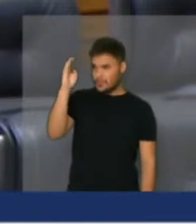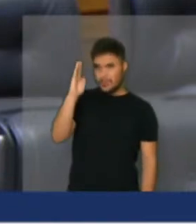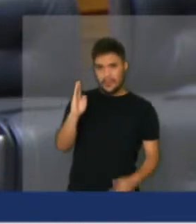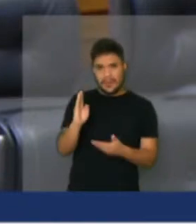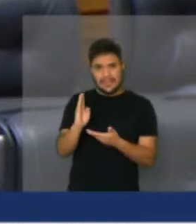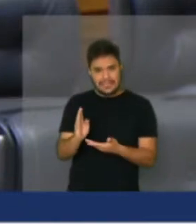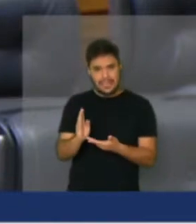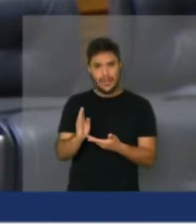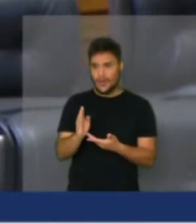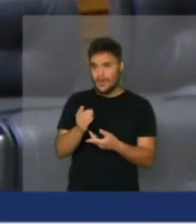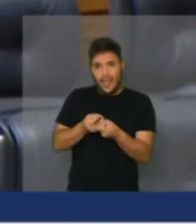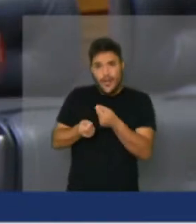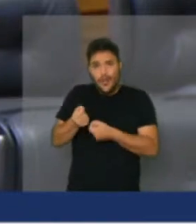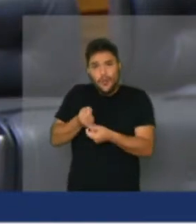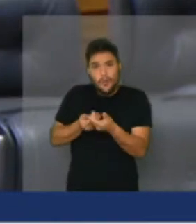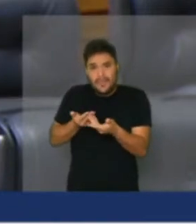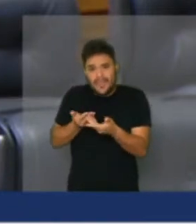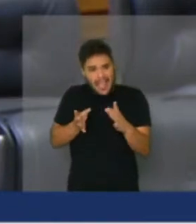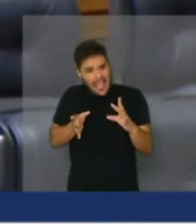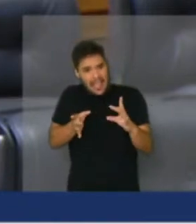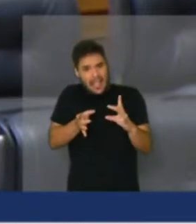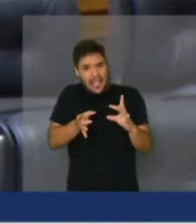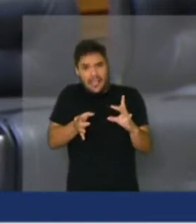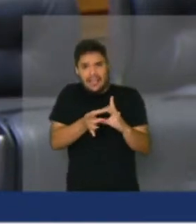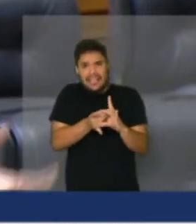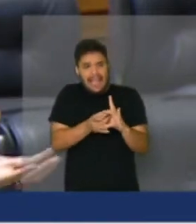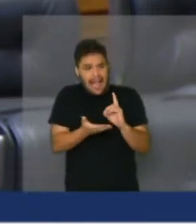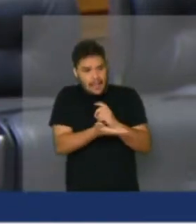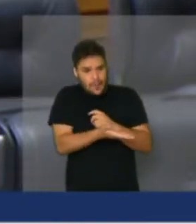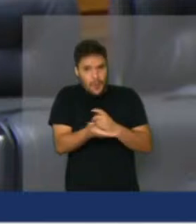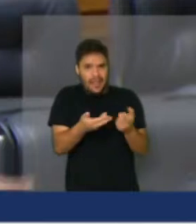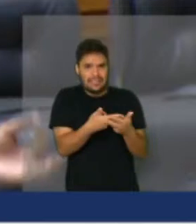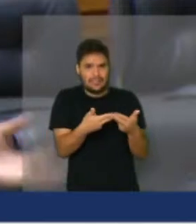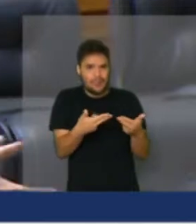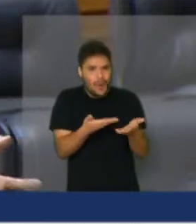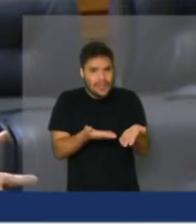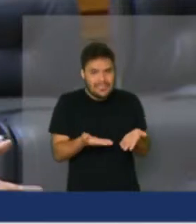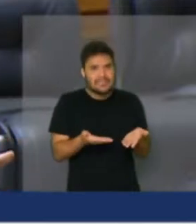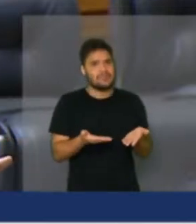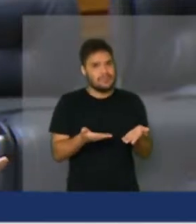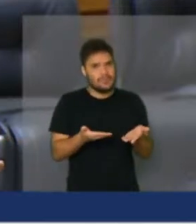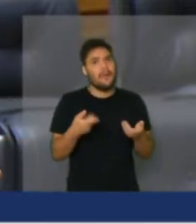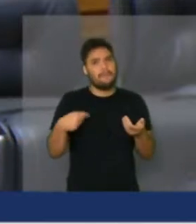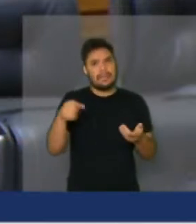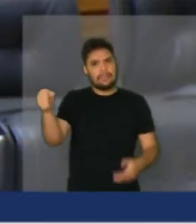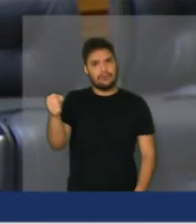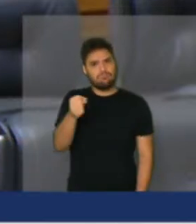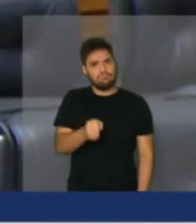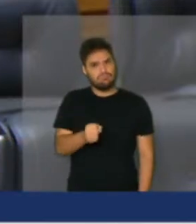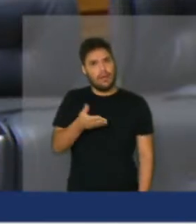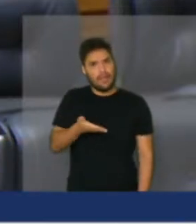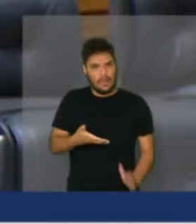ESTADO BRASILEIRO, MINISTRO DA ECONOMIA, ENVOLVIDO NUM POSSÍVEL ESCÂNDALO PRECISA SER MINIMAMENTE CONVOCADO POR ESTA CASA, SE FOR UM ACORDO PARA QUE ELE POSSA ESTA